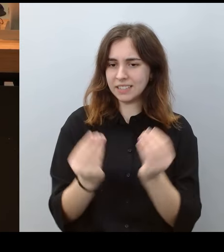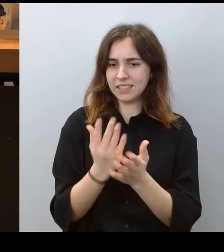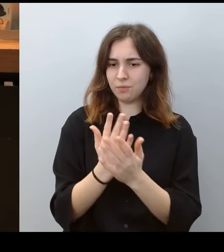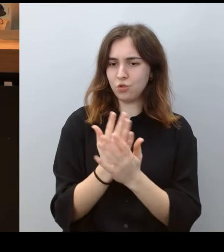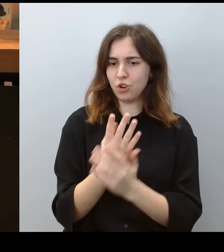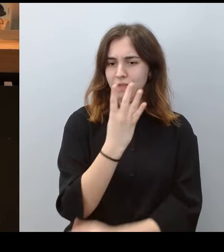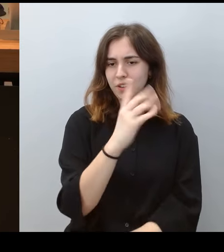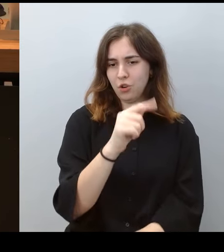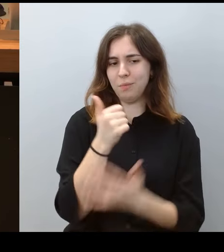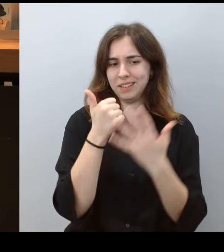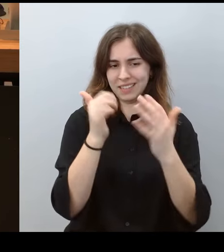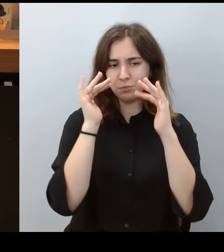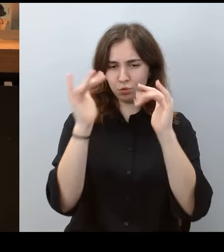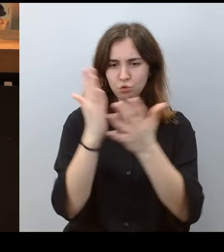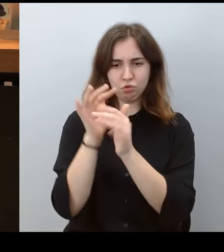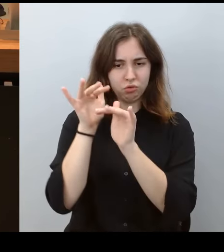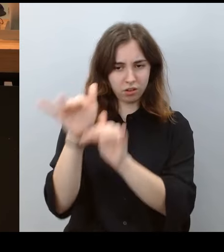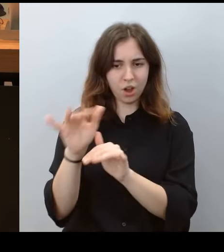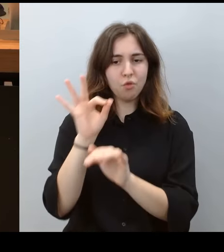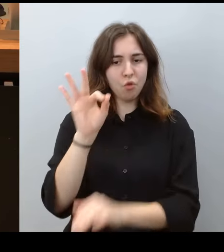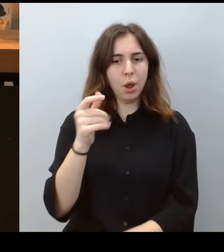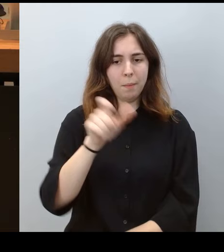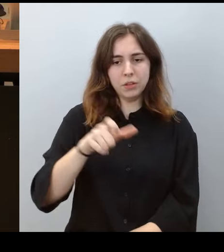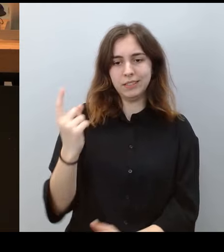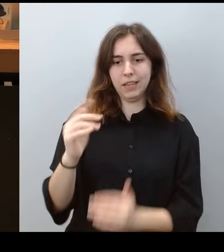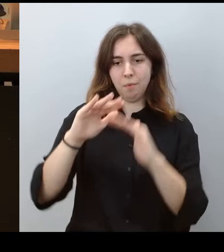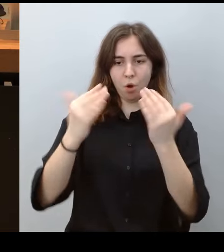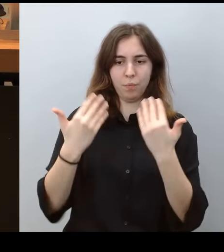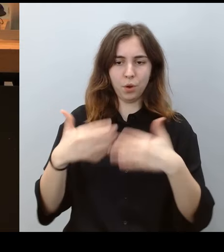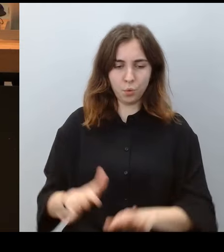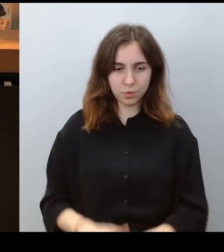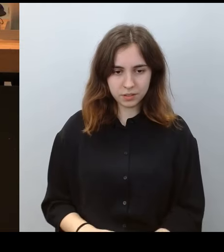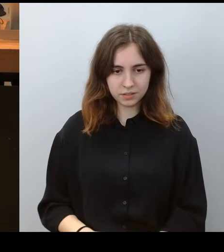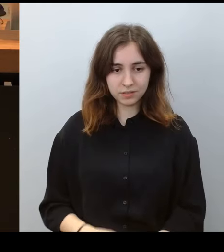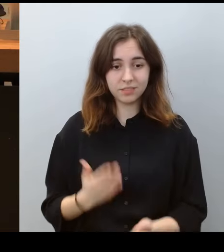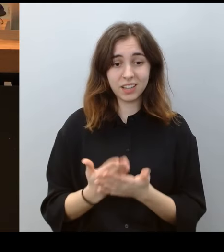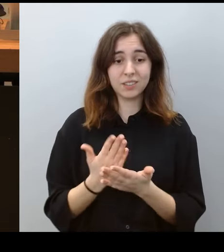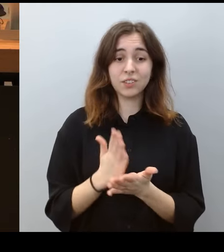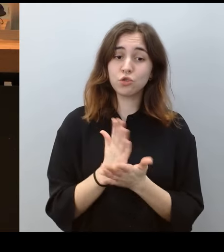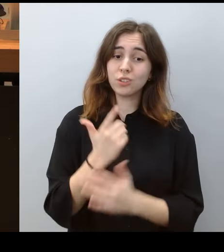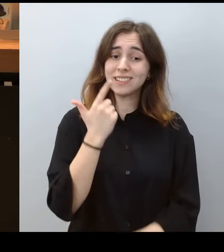Es sind damit Mittel für zwei Unterkünfte vorhanden. Damit haben die Grünen Recht